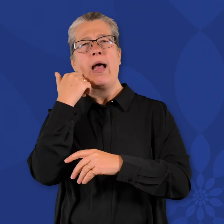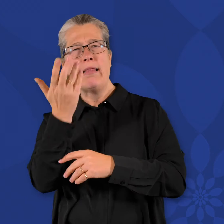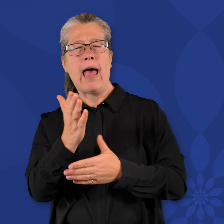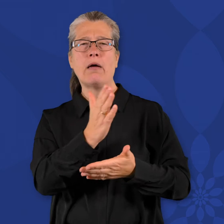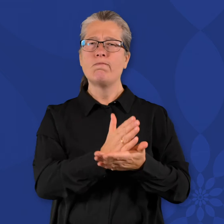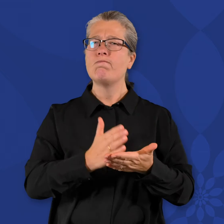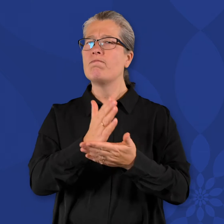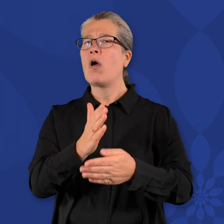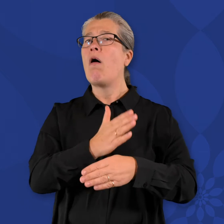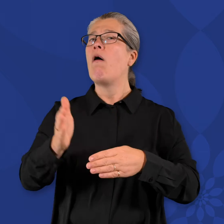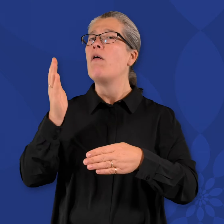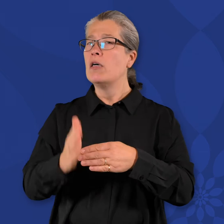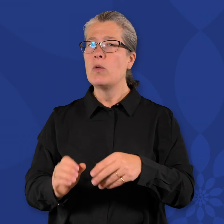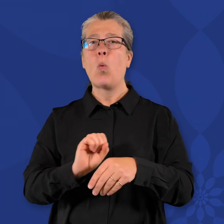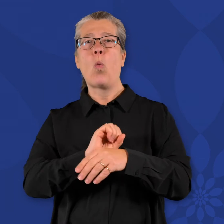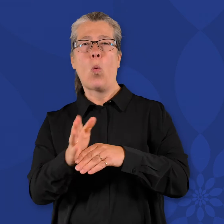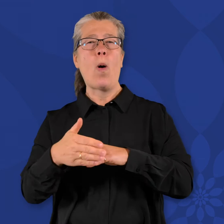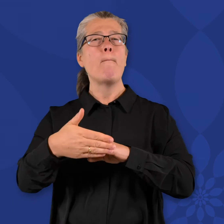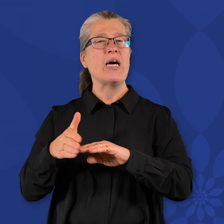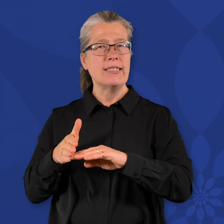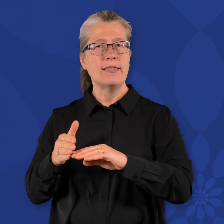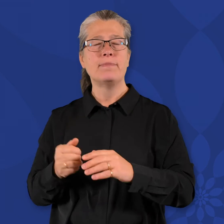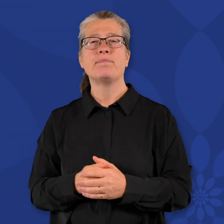coronarestriktionerna kunde avvecklas.